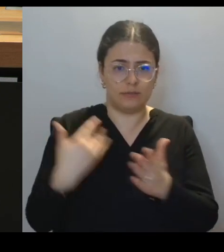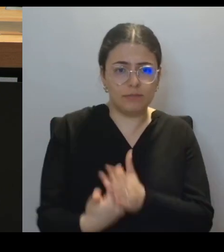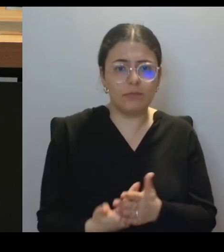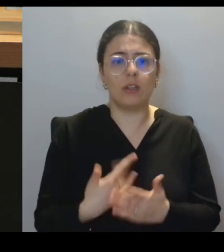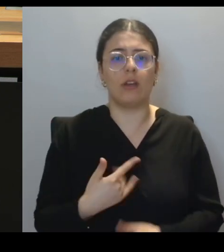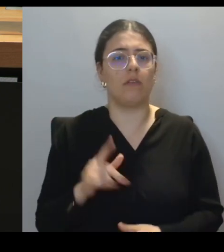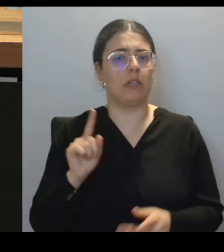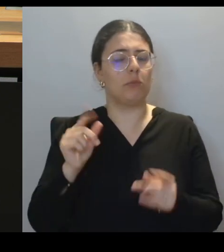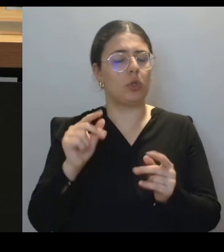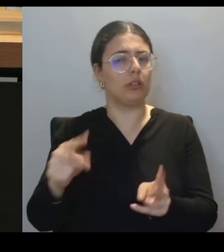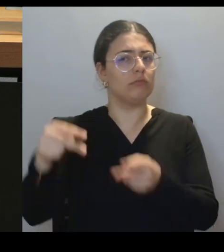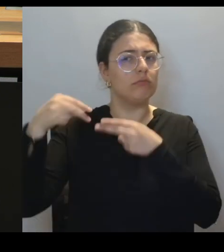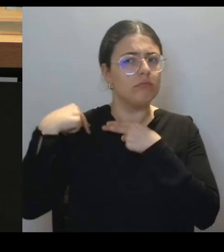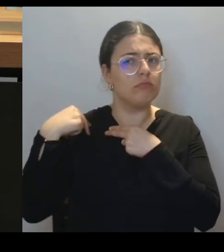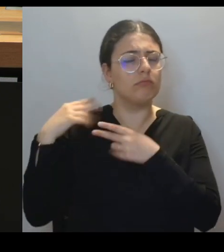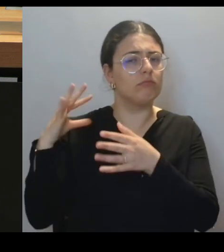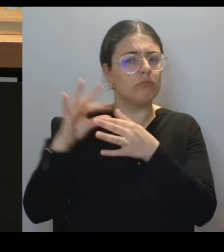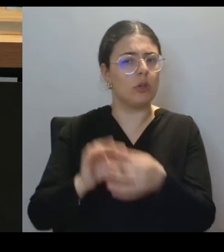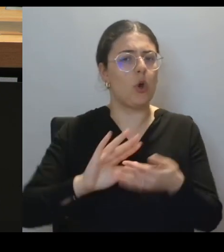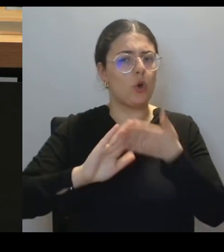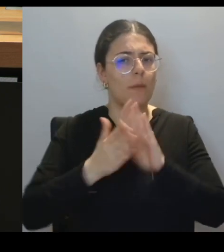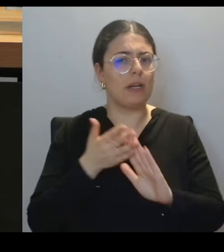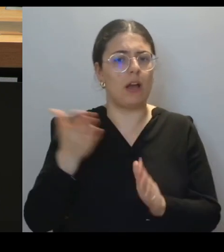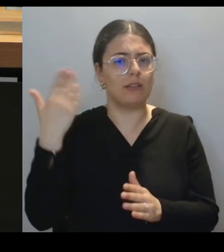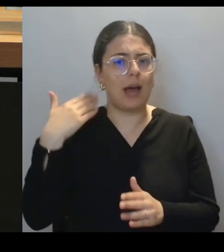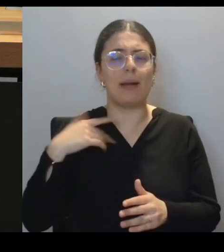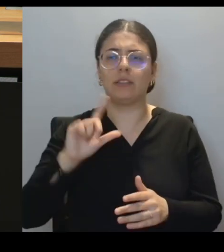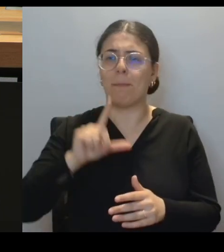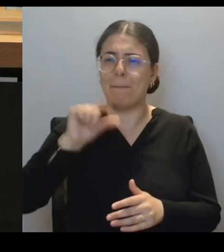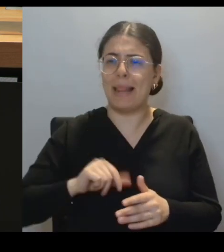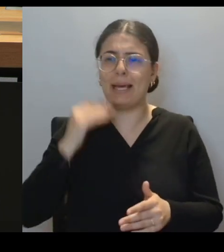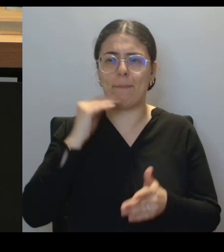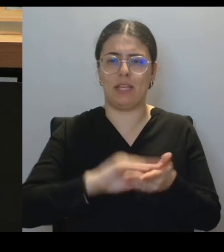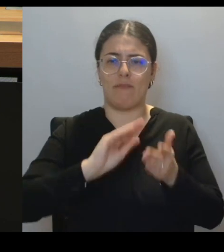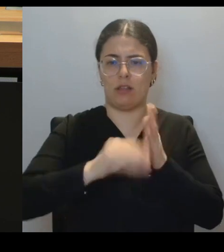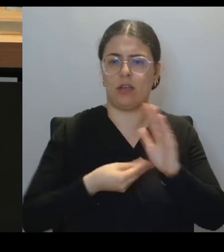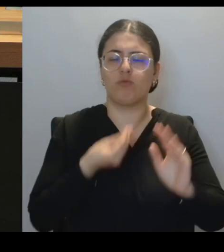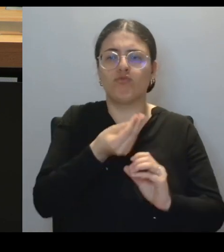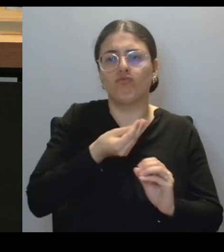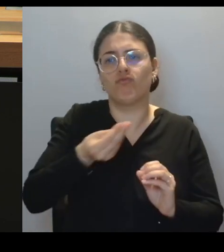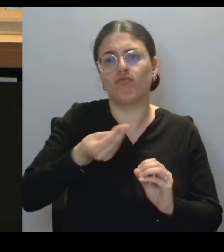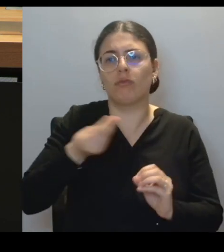verschafft und dem neuen Eigentümer, den man das Objekt zurückgegeben hat,